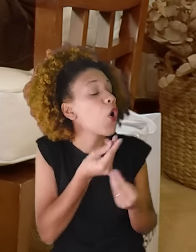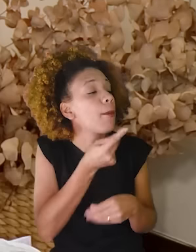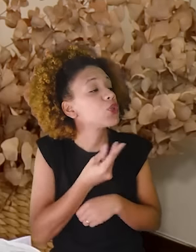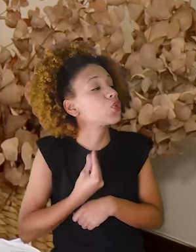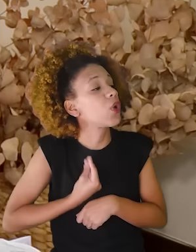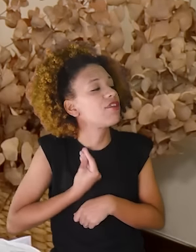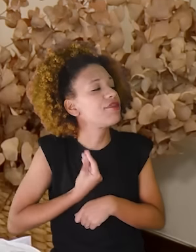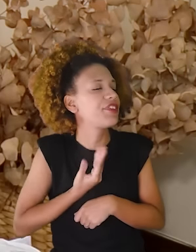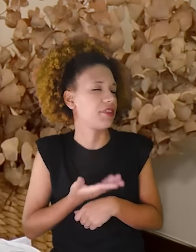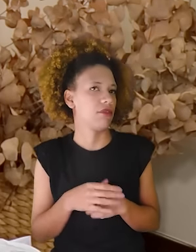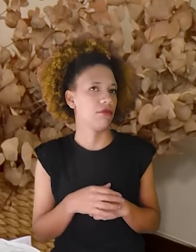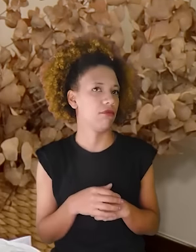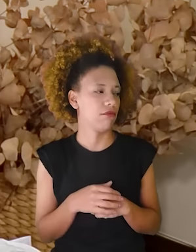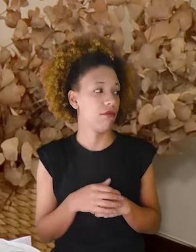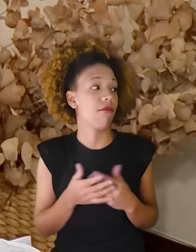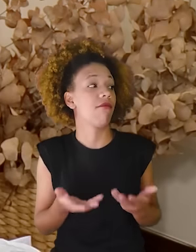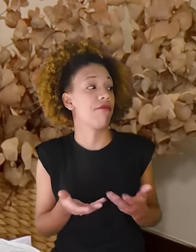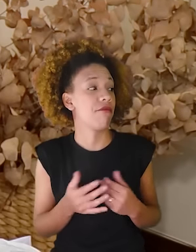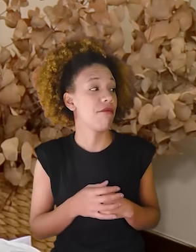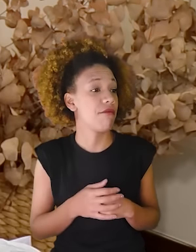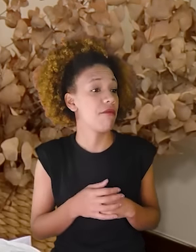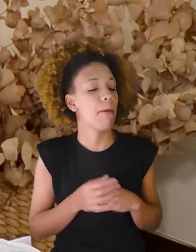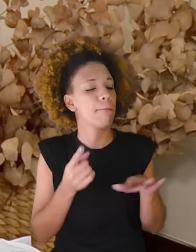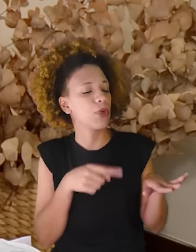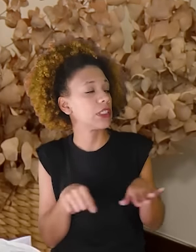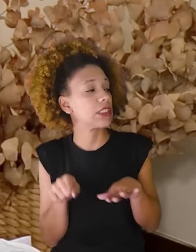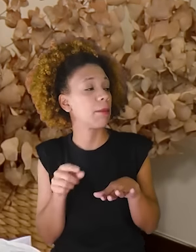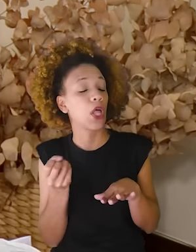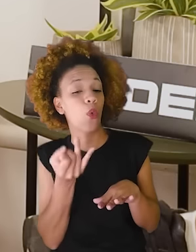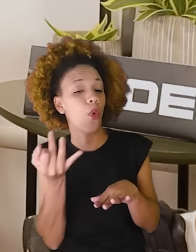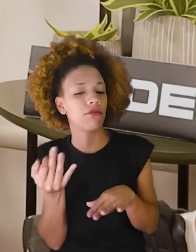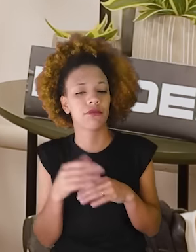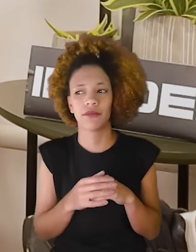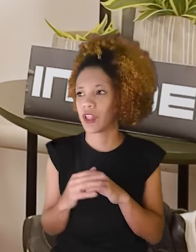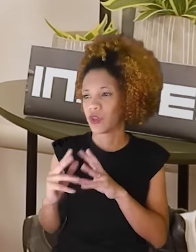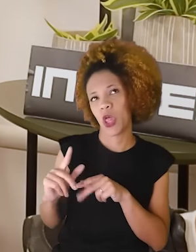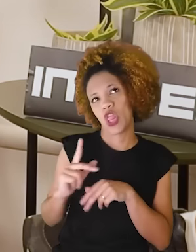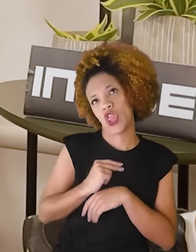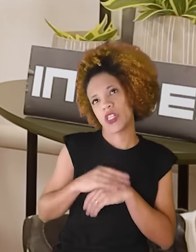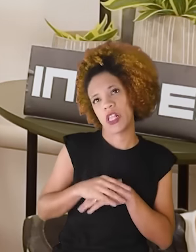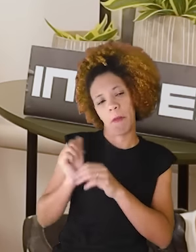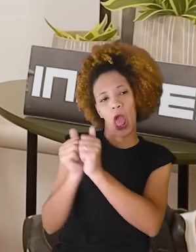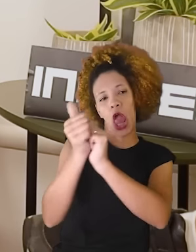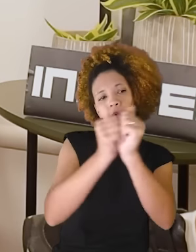é a tua vida assim que por semana cara não Todo mundo fala isso pô mas tu deve estar pegando todo